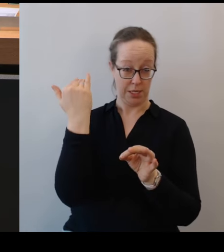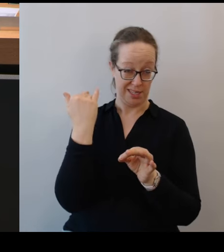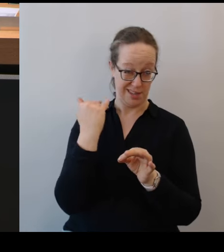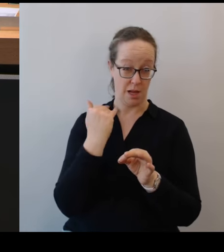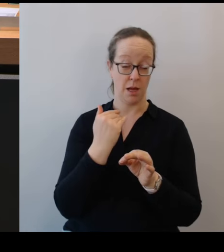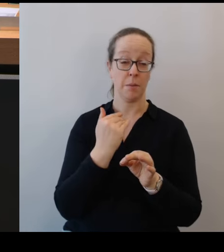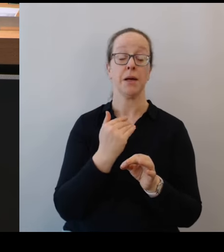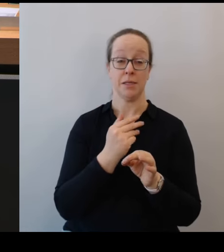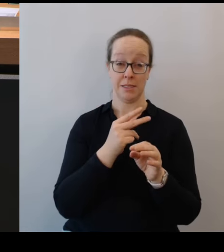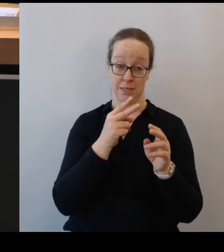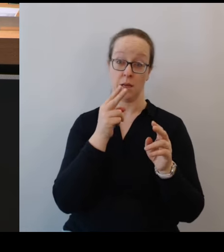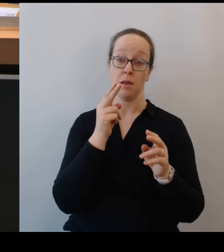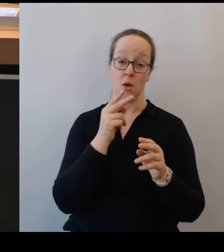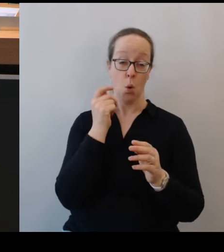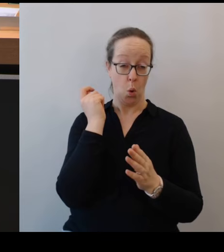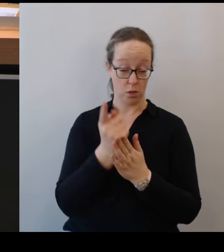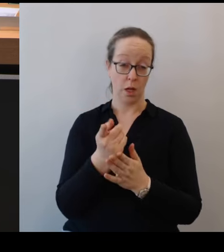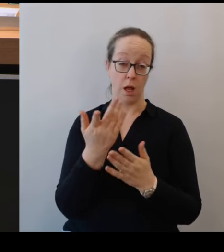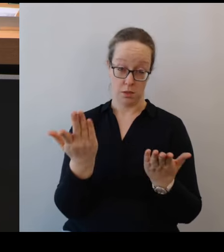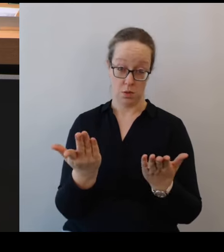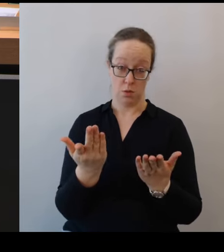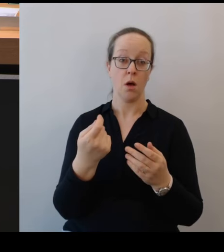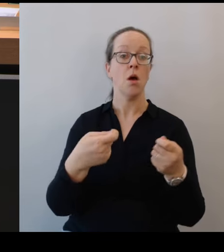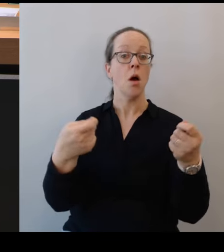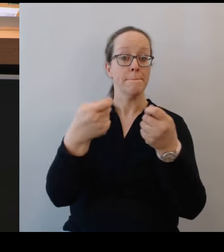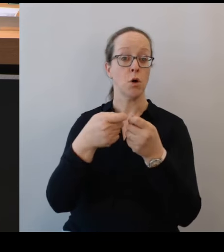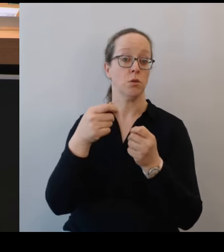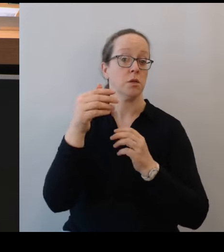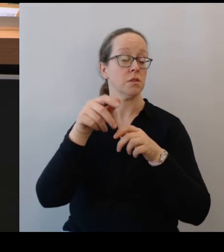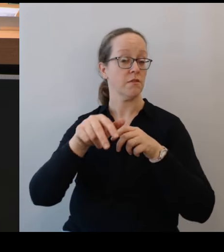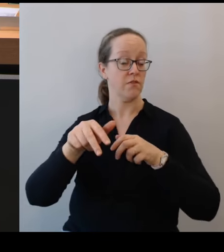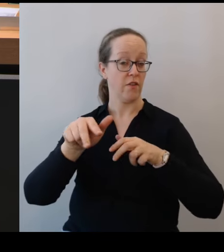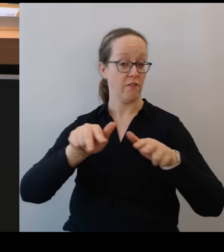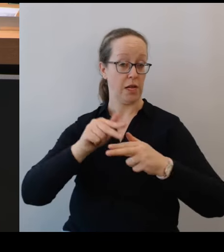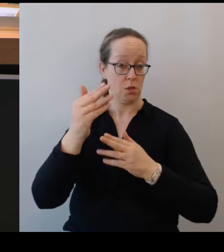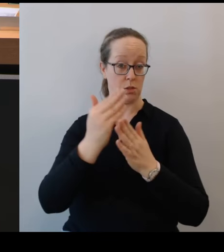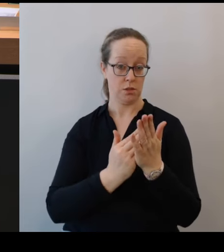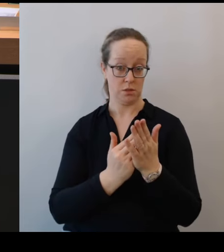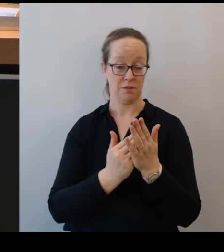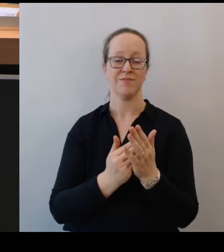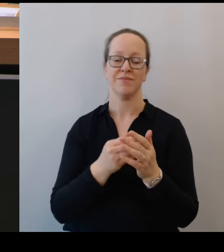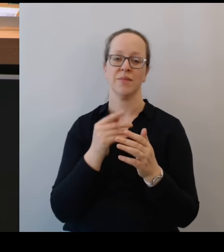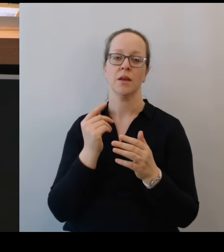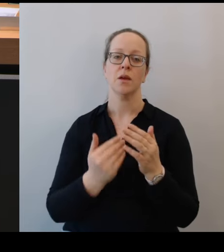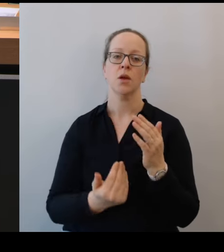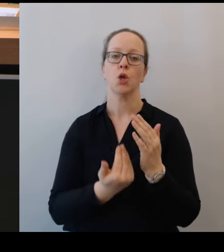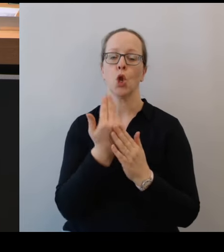angenommen, dass die neue Steuer rechtlich ausschließlich bei privat veranlassten Übernachtungen erhoben werden darf.